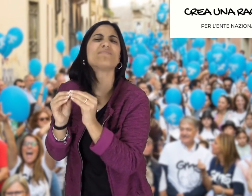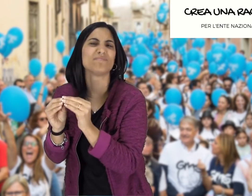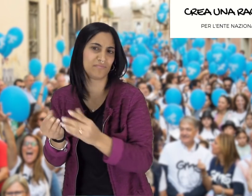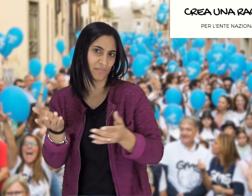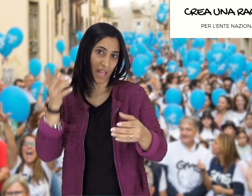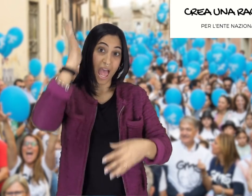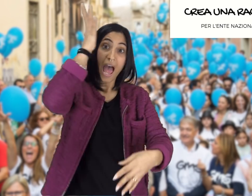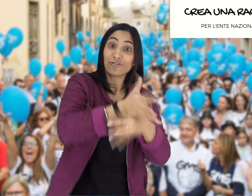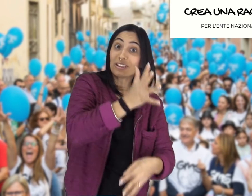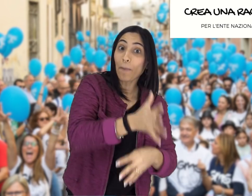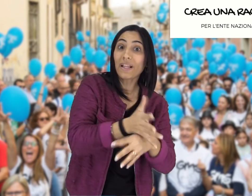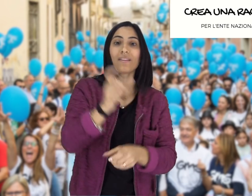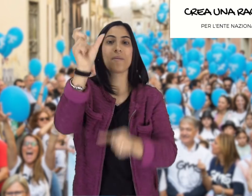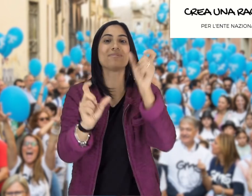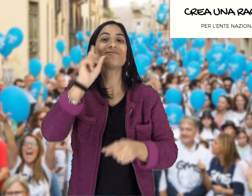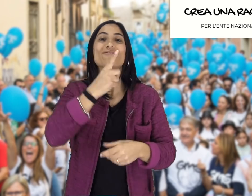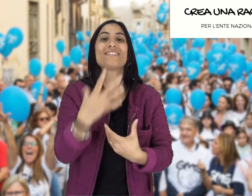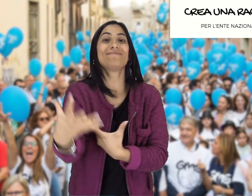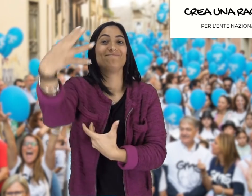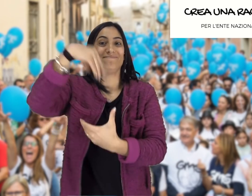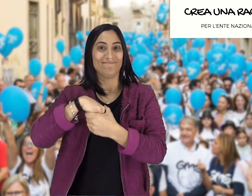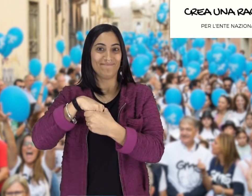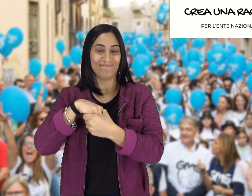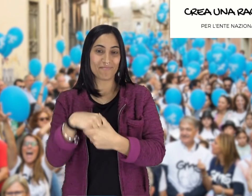i progetti di accessibilità e inclusione delle persone sorde.